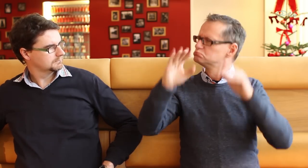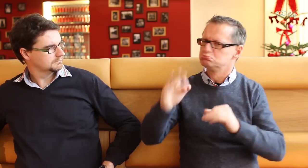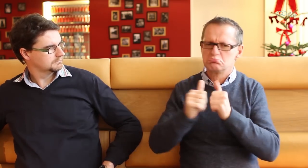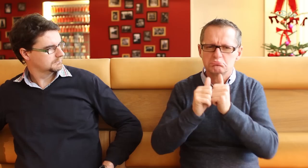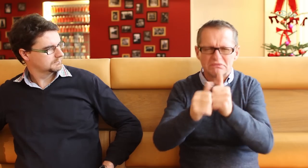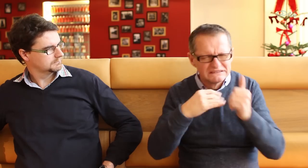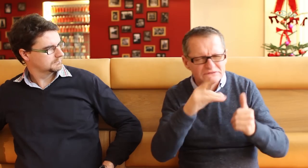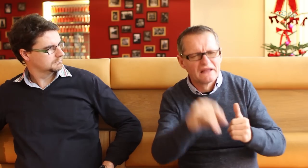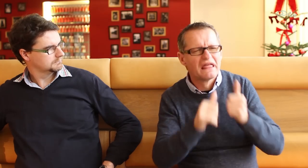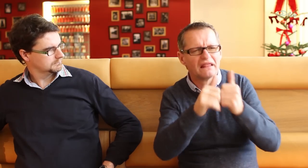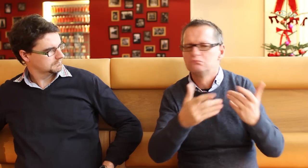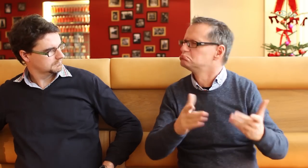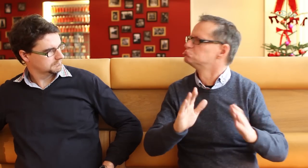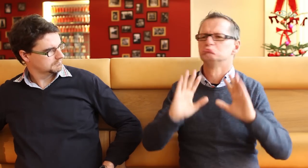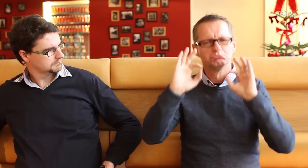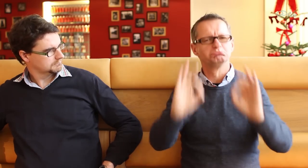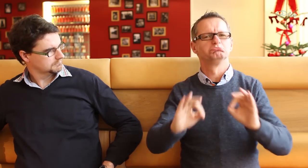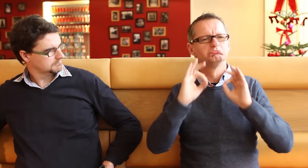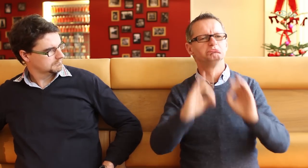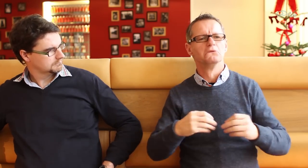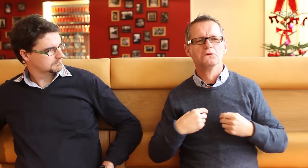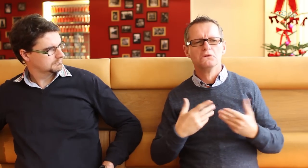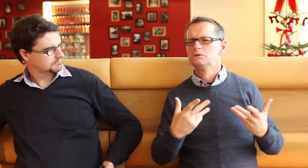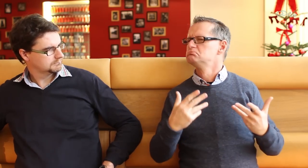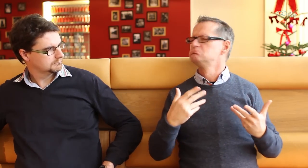„Das klappt gut, auch die Kommunikation über die Assistenten.“ Ich konnte es nicht glauben, aber sie sagten es so.